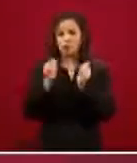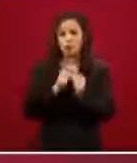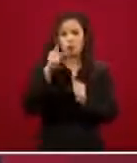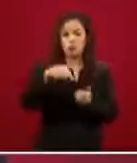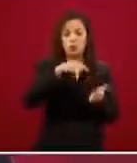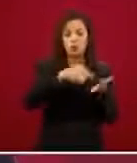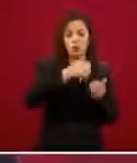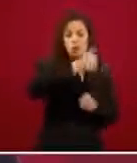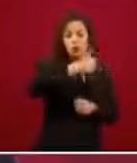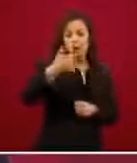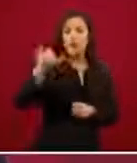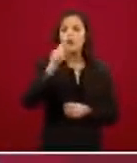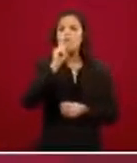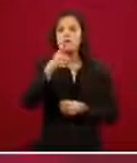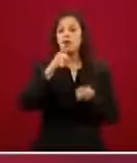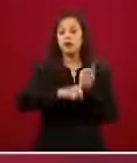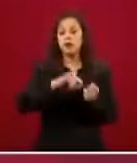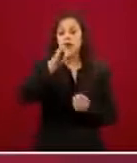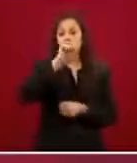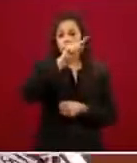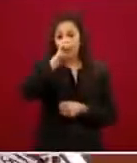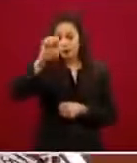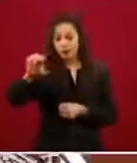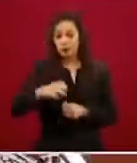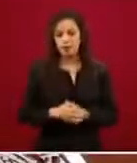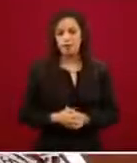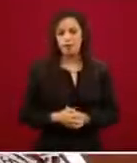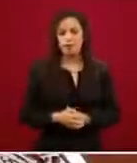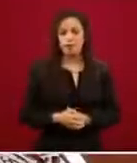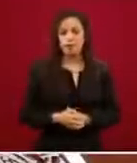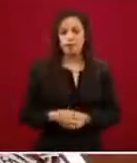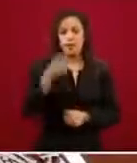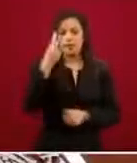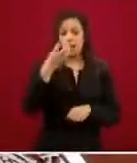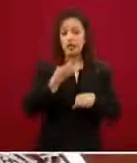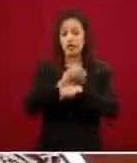En la actualidad solamente tres estados de la República han firmado un convenio con